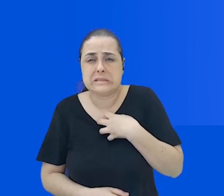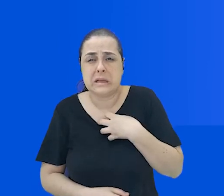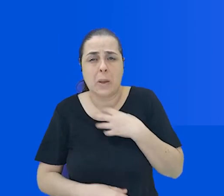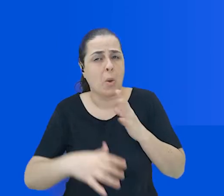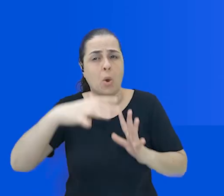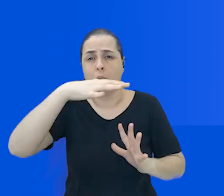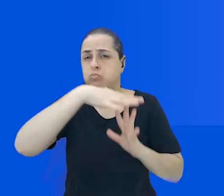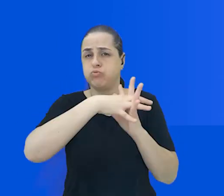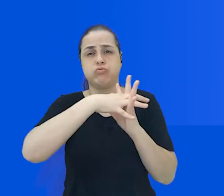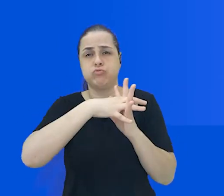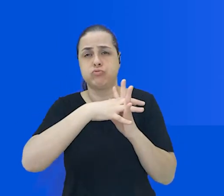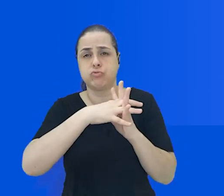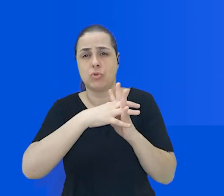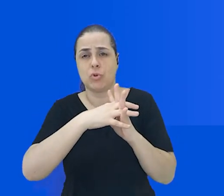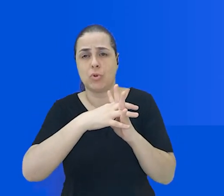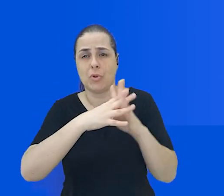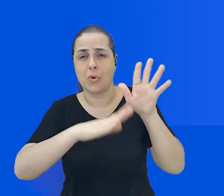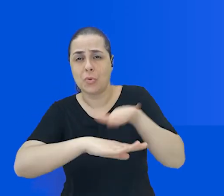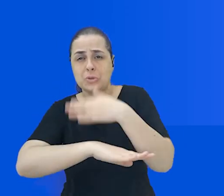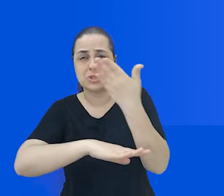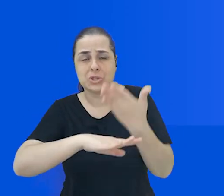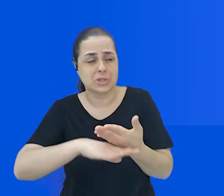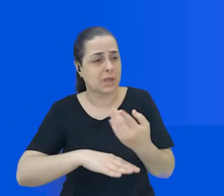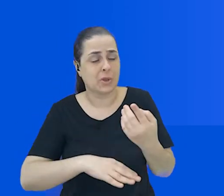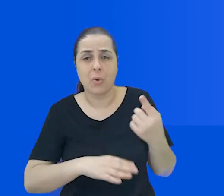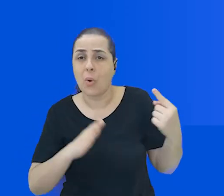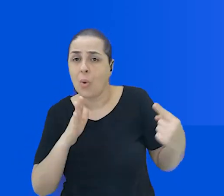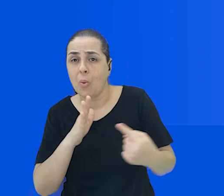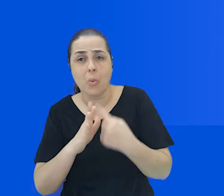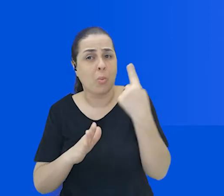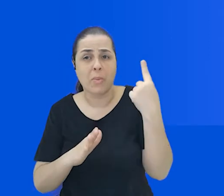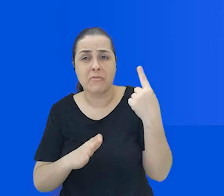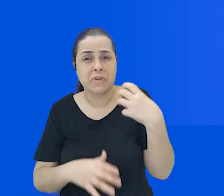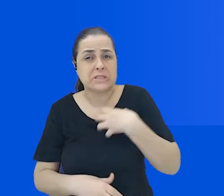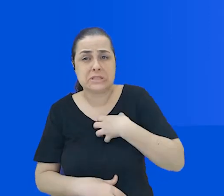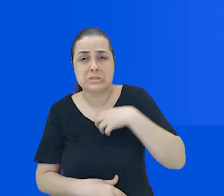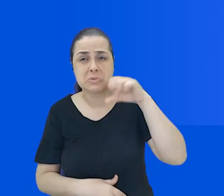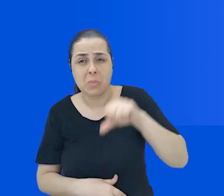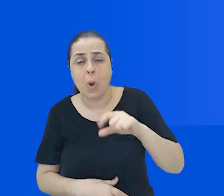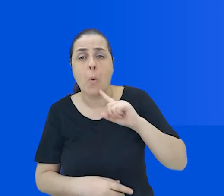num dia, vamos pensar, porque todo o resto dela ela está acolhida. Está tudo bem.